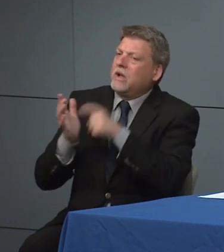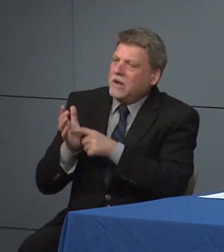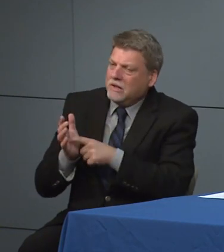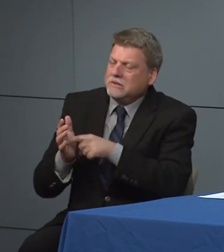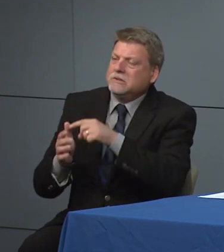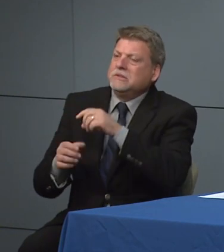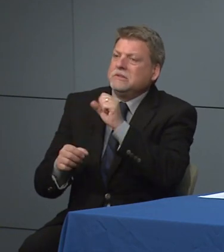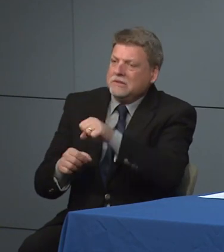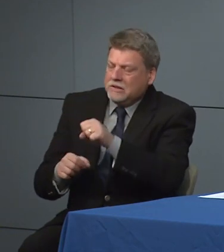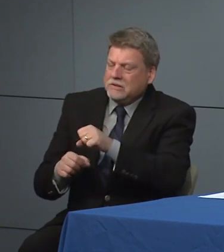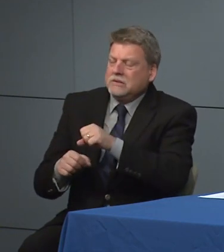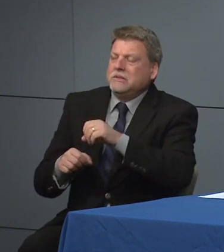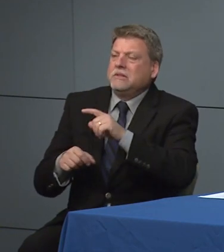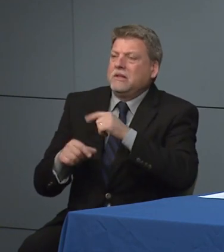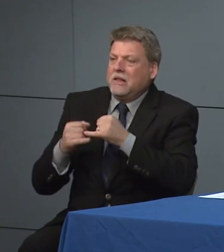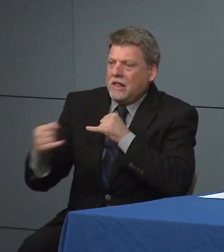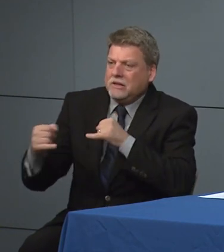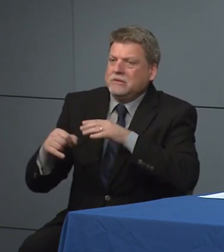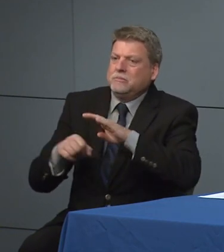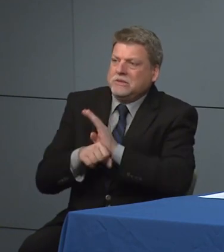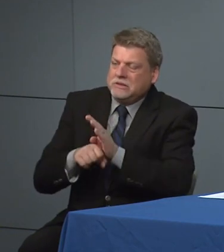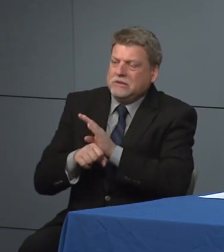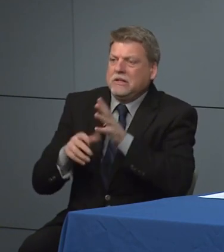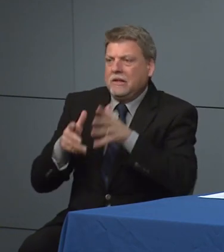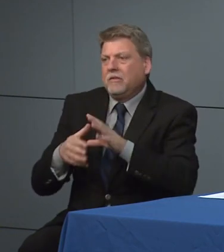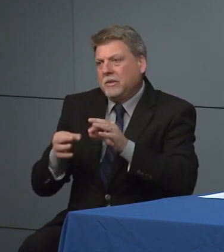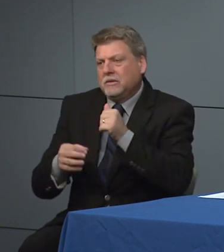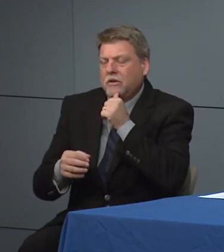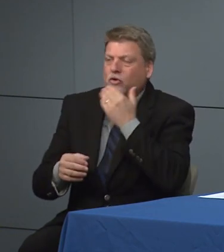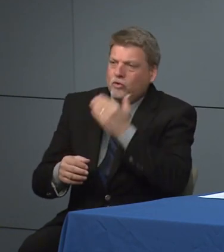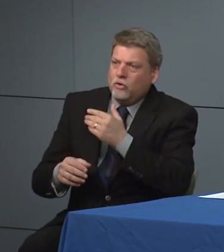Estamos consientes y estamos trabajando arduamente para